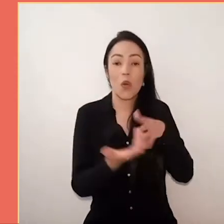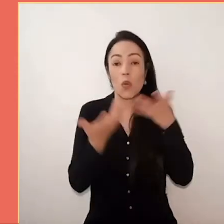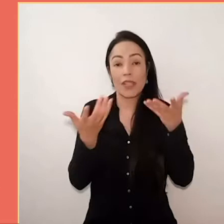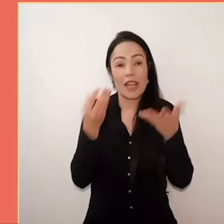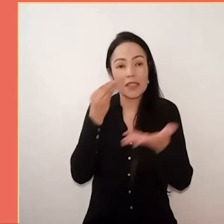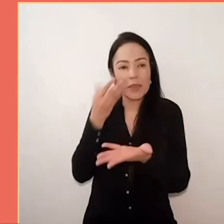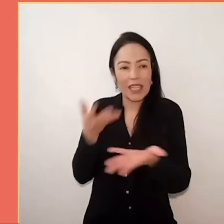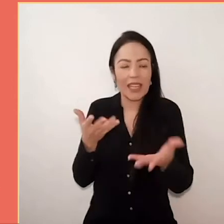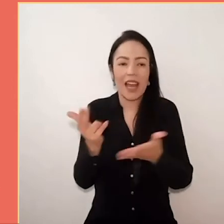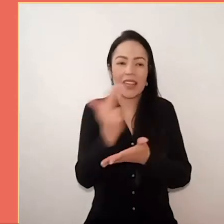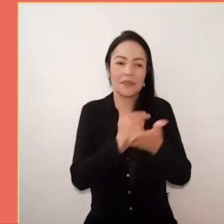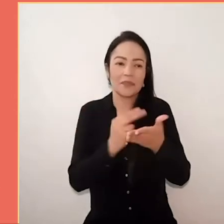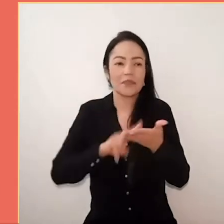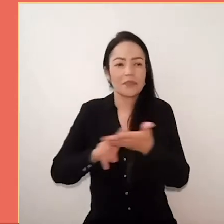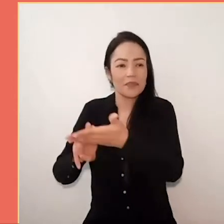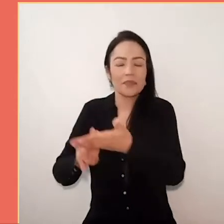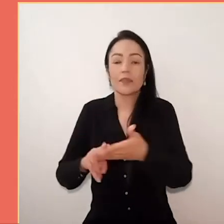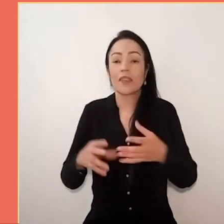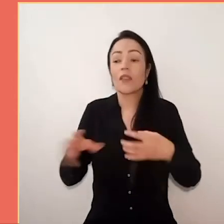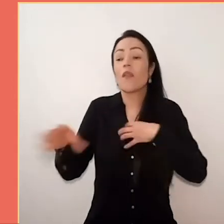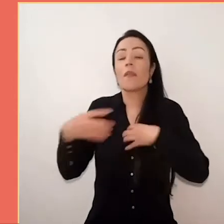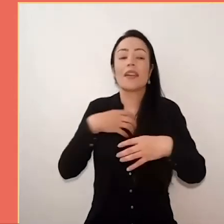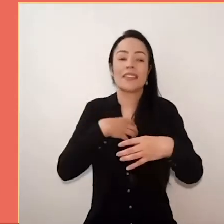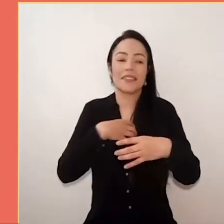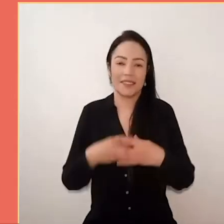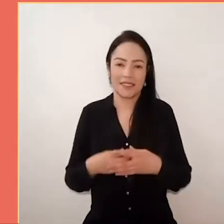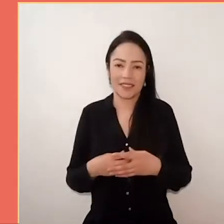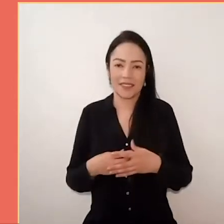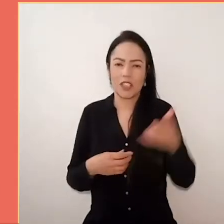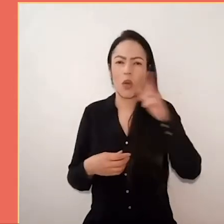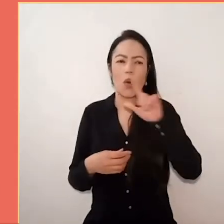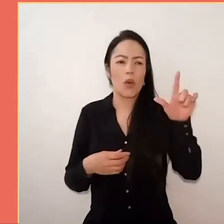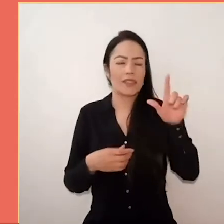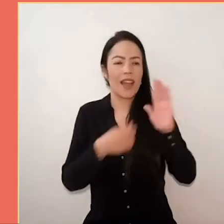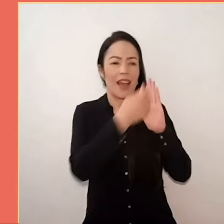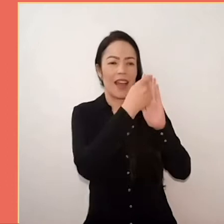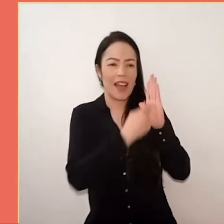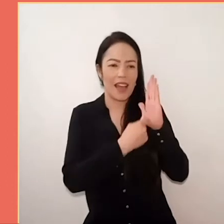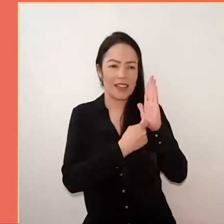é como as crianças reagiram à ela, e a outra coisa que, nessa carta uma coisa que a gente quis mostrar